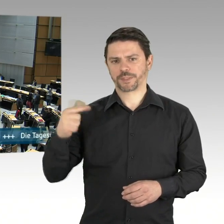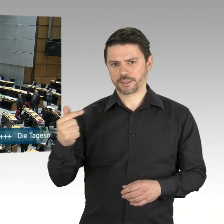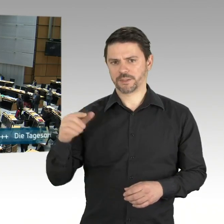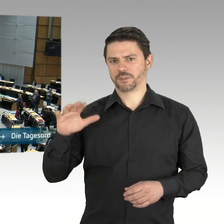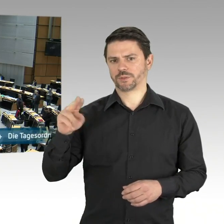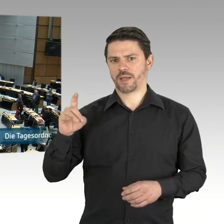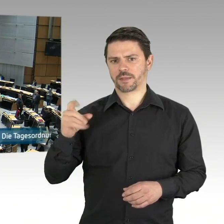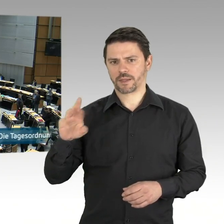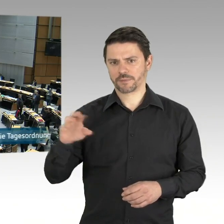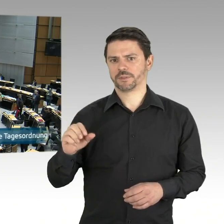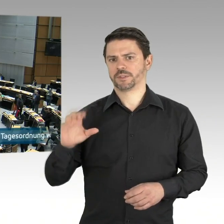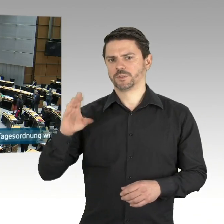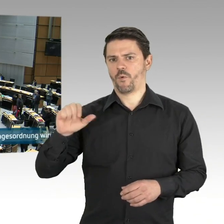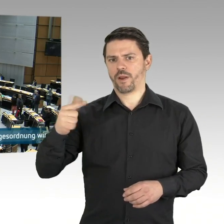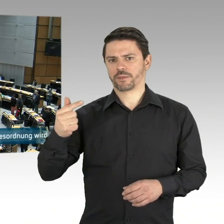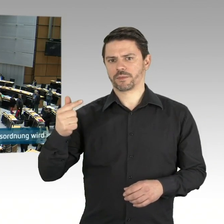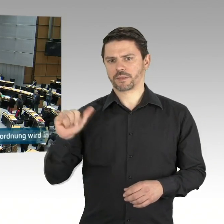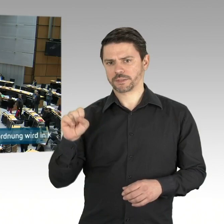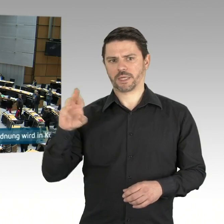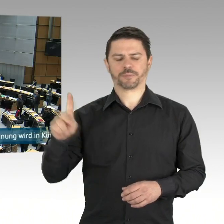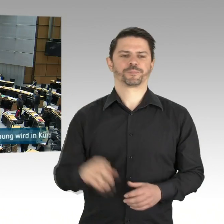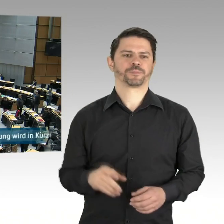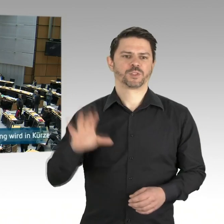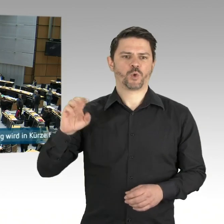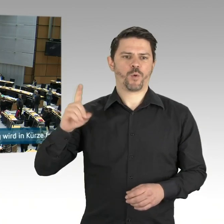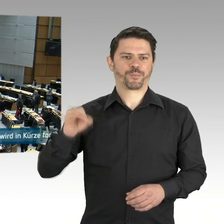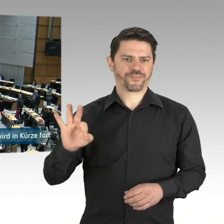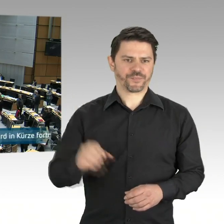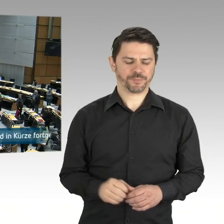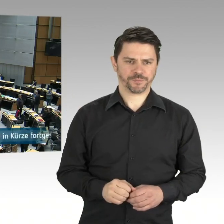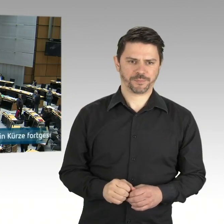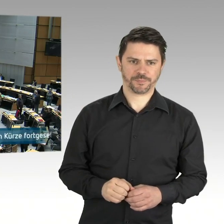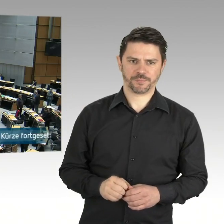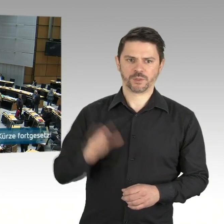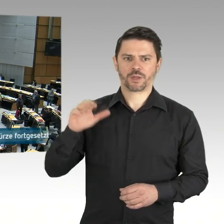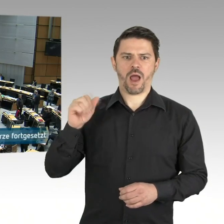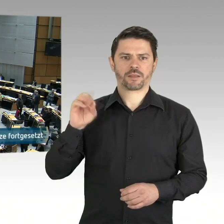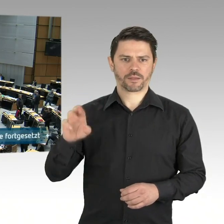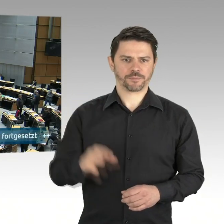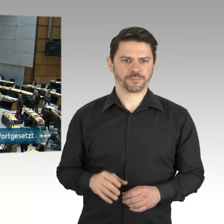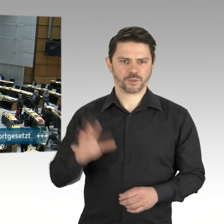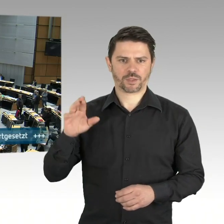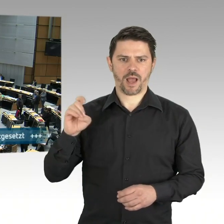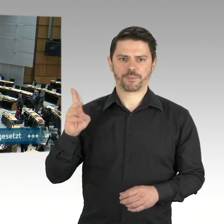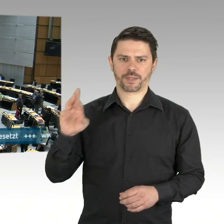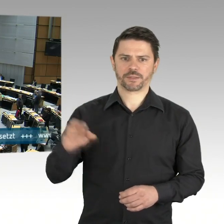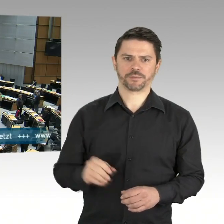Herr Niklas Schrader. Herr Tom Schreiber. Frau Katina Schubert.